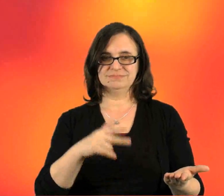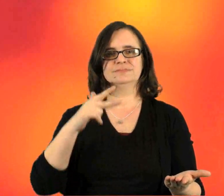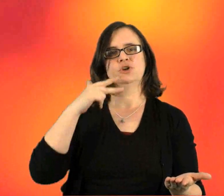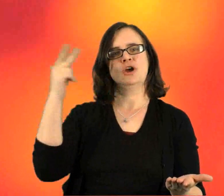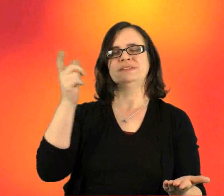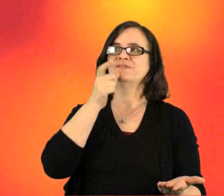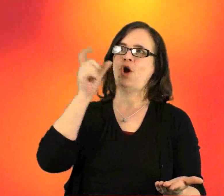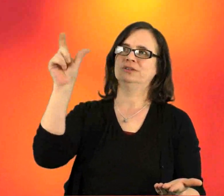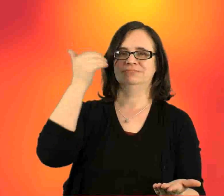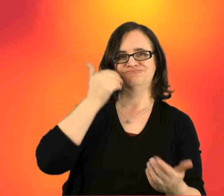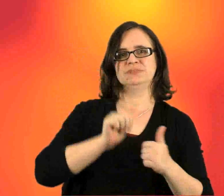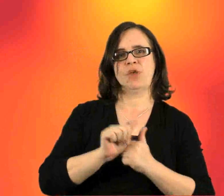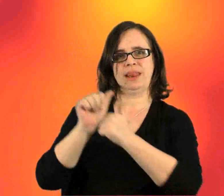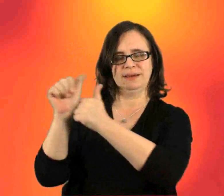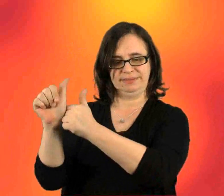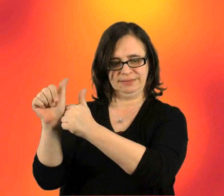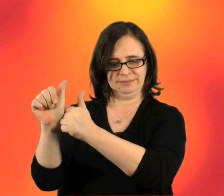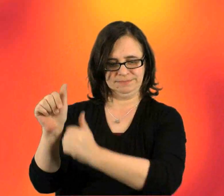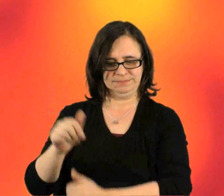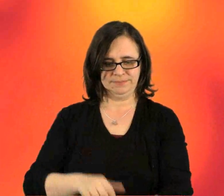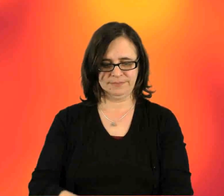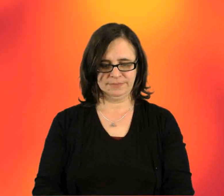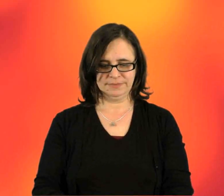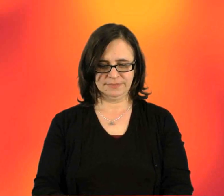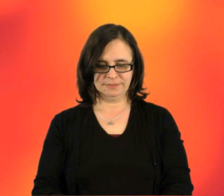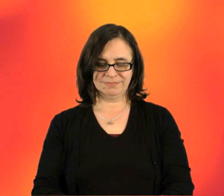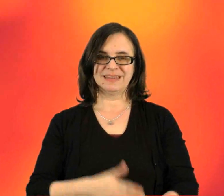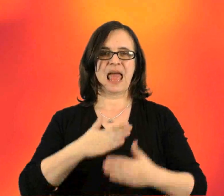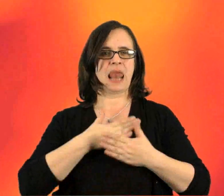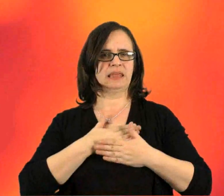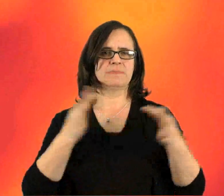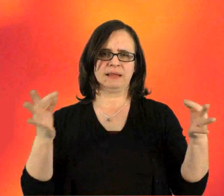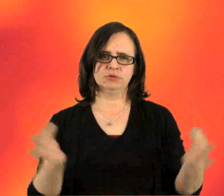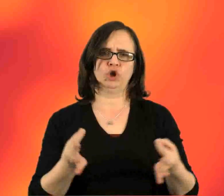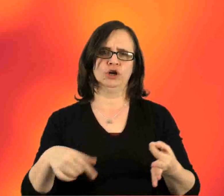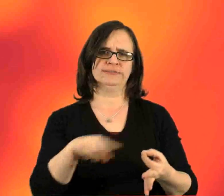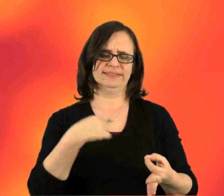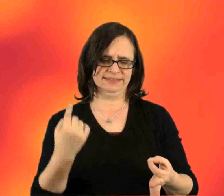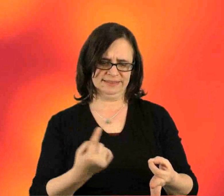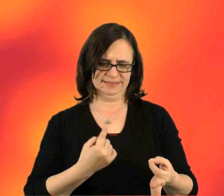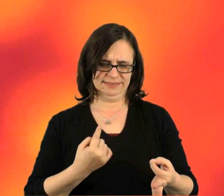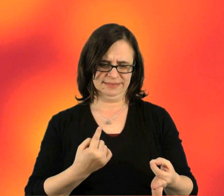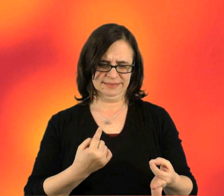Gottes Wort folgen Liebe üben